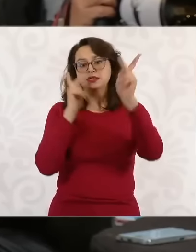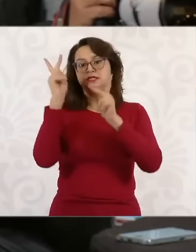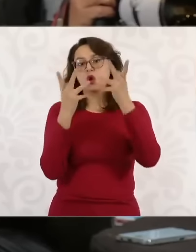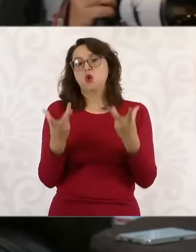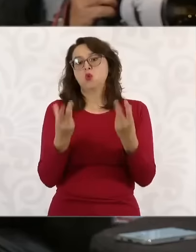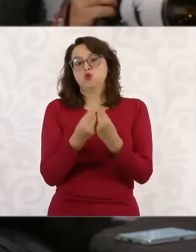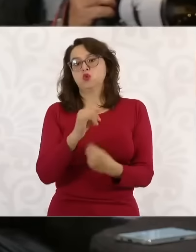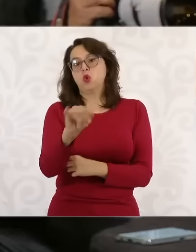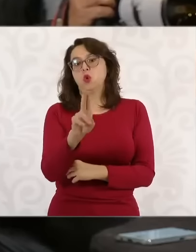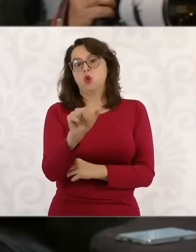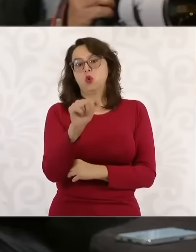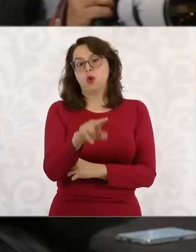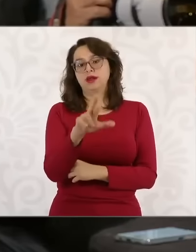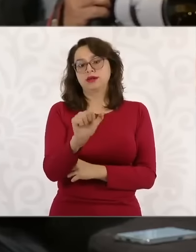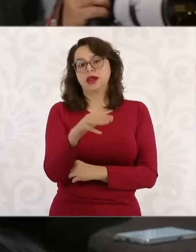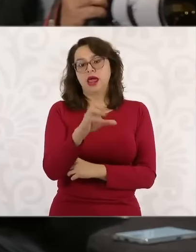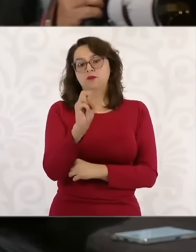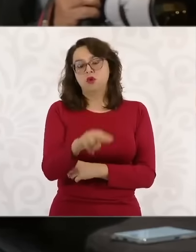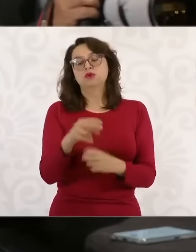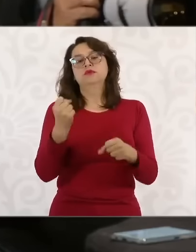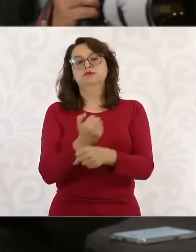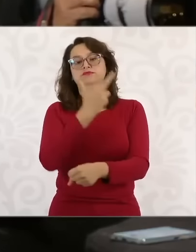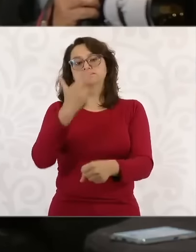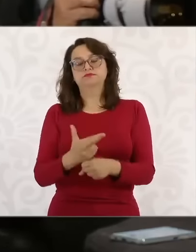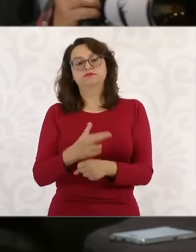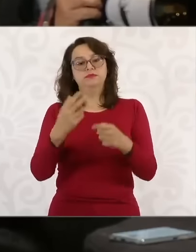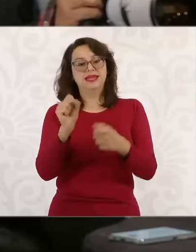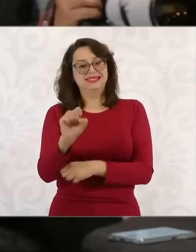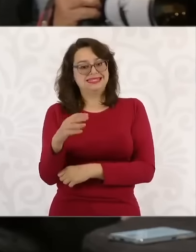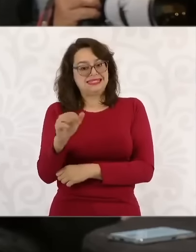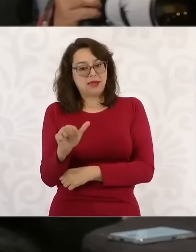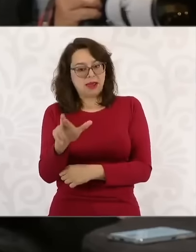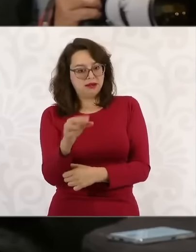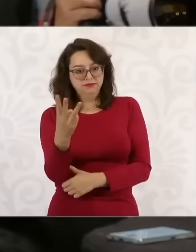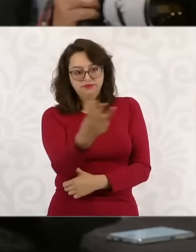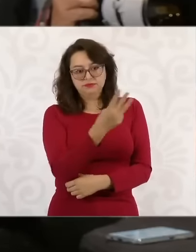y con el secretario de Marina, Raimundo Pedro Morales. Si usted tiene información acerca de la